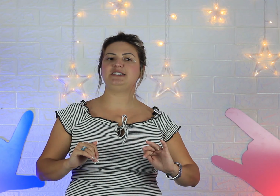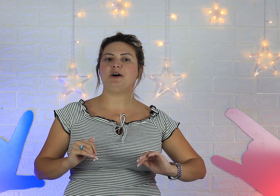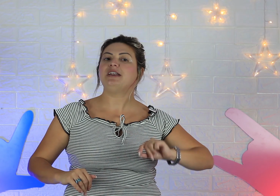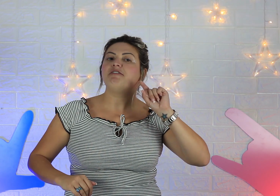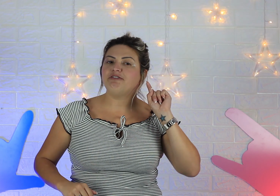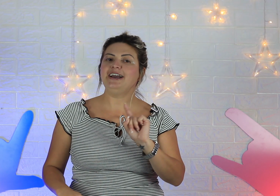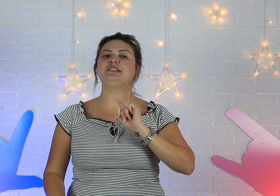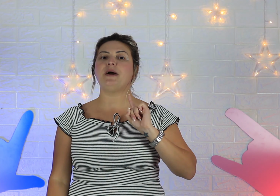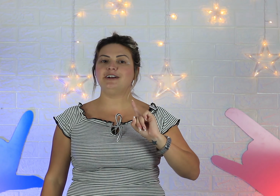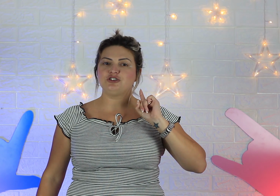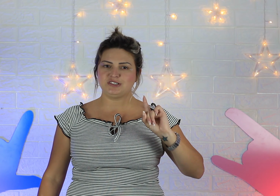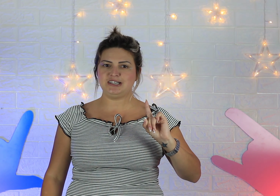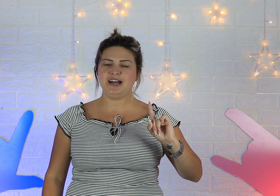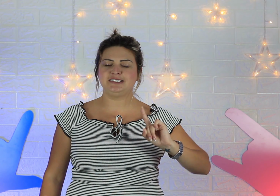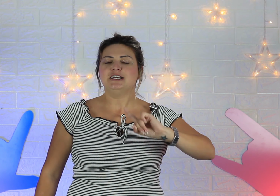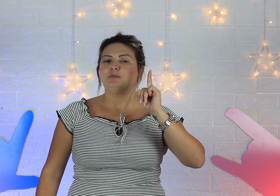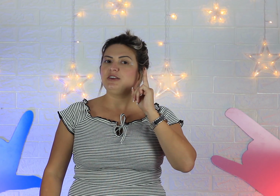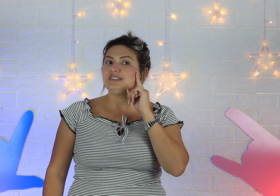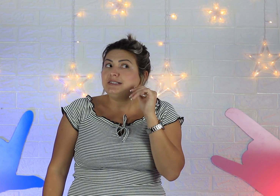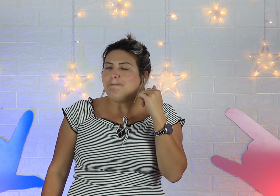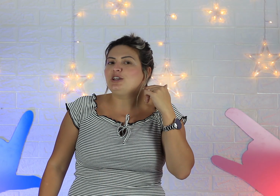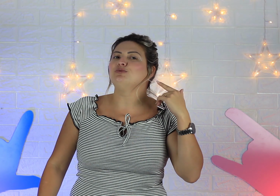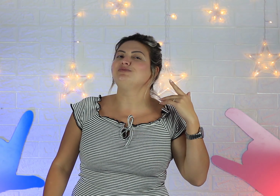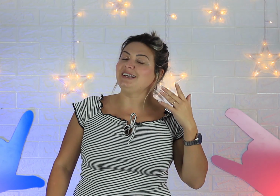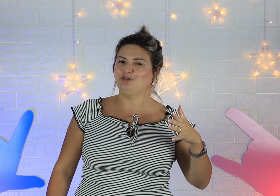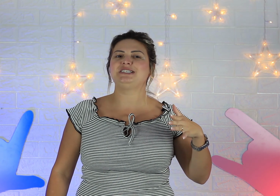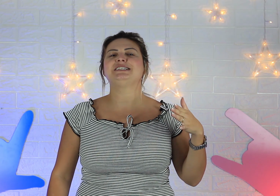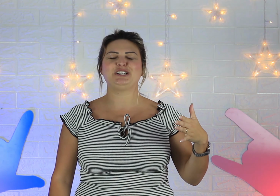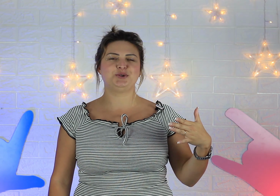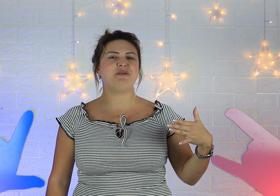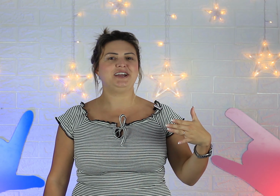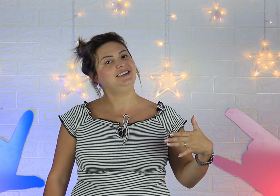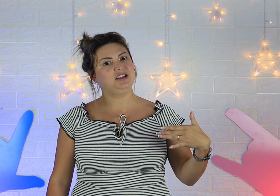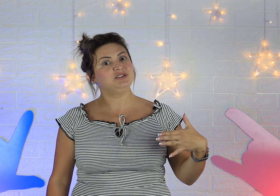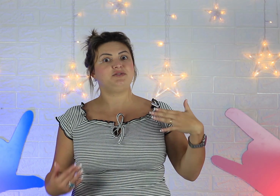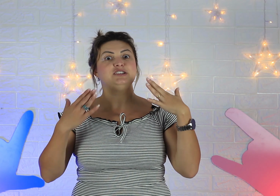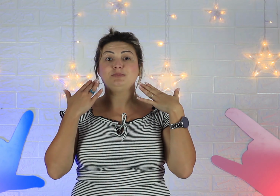facial ela faz parte dos sinais Por que você está perguntando se está tudo bem então você